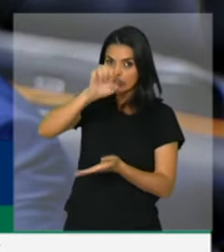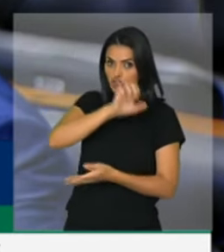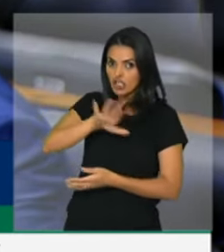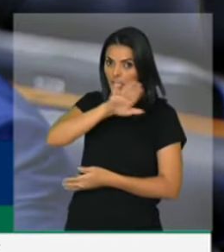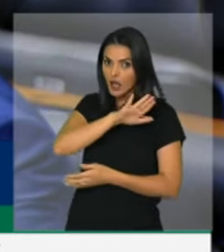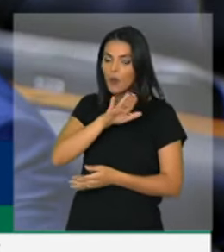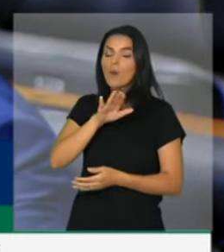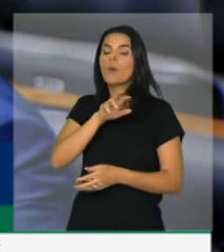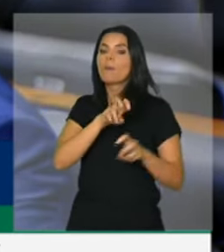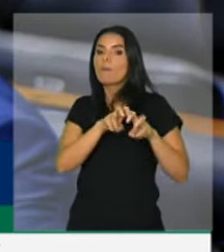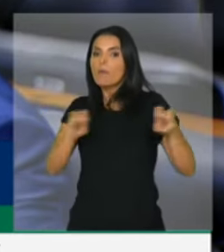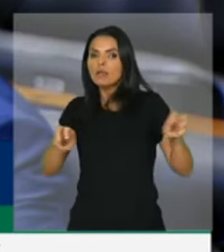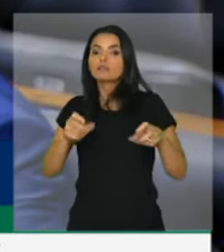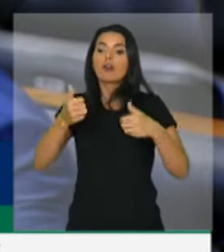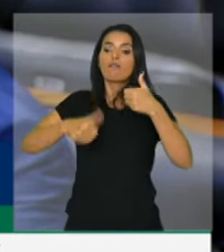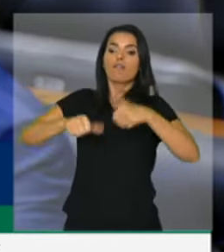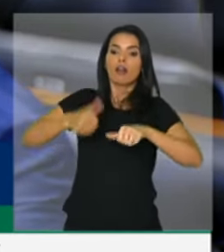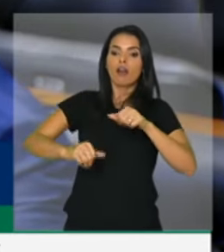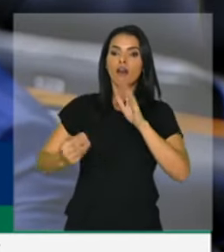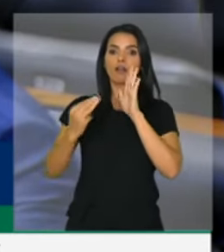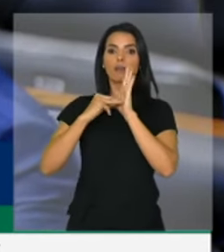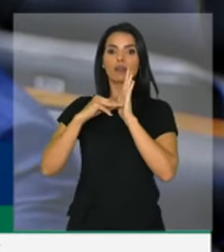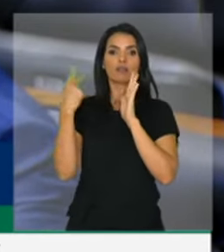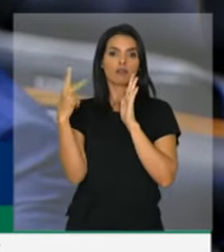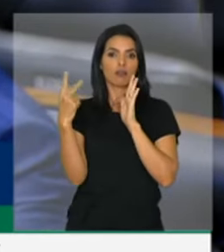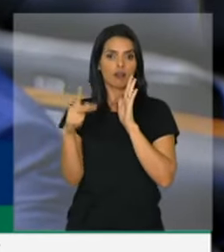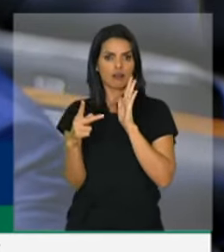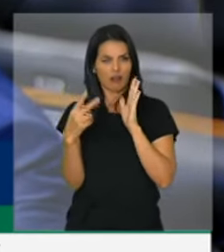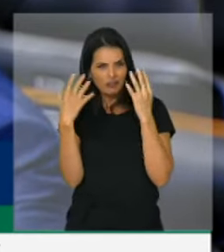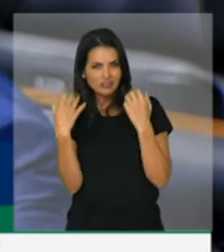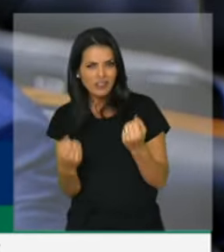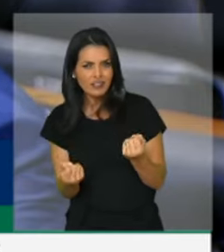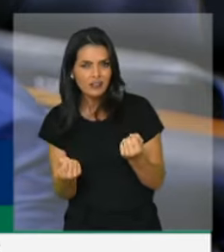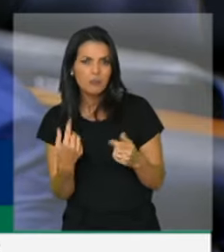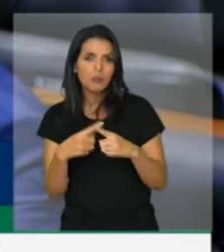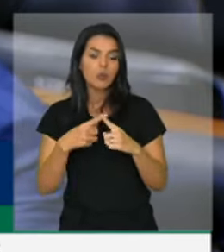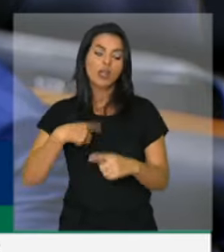DESTA EMENDA PORQUE NO NOSSO ENTENDIMENTO ELA NÃO FAZ PARTE DO QUE ESTÁ SENDO